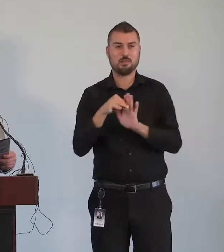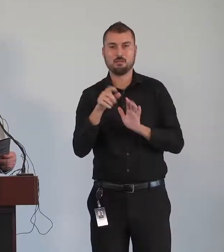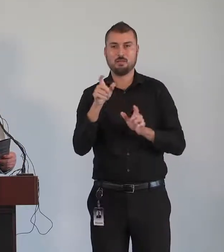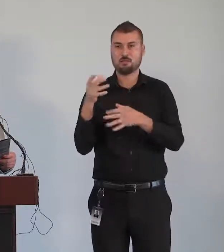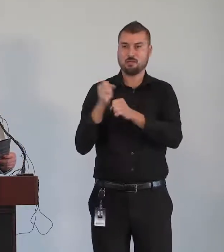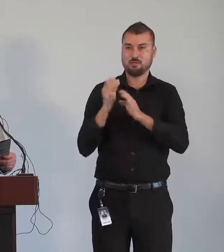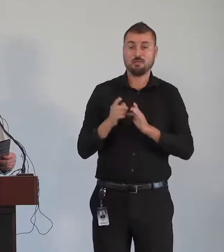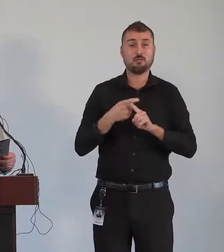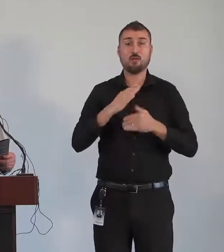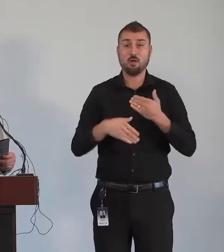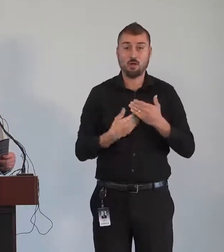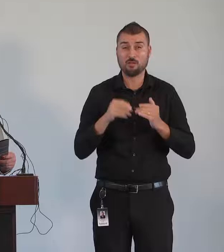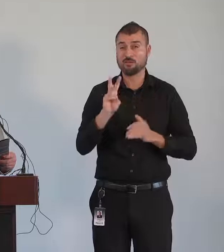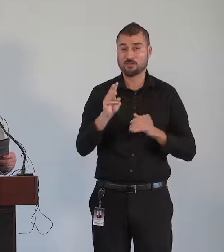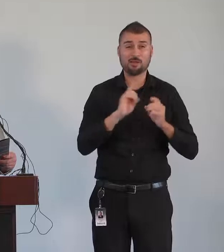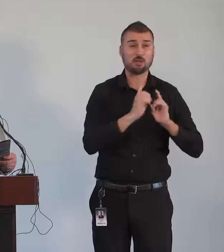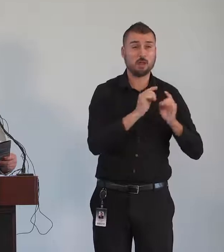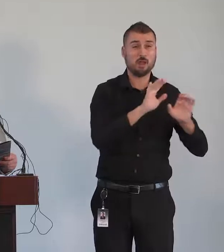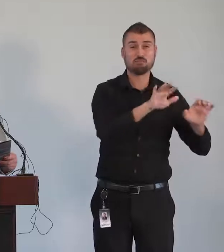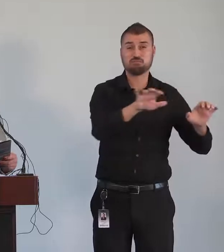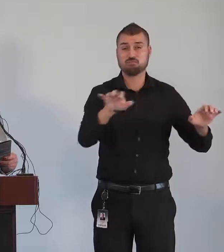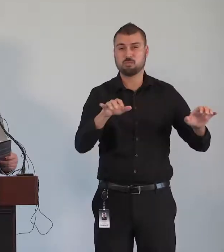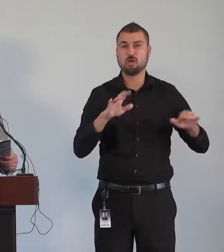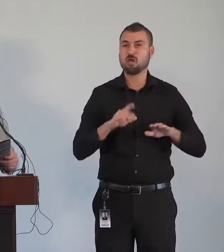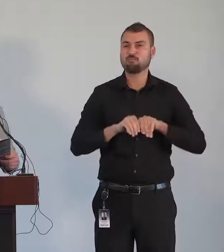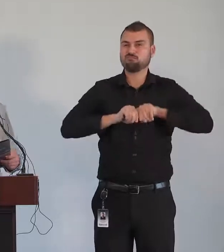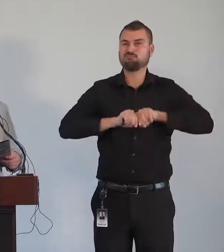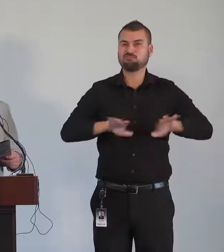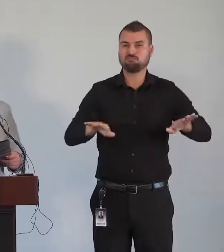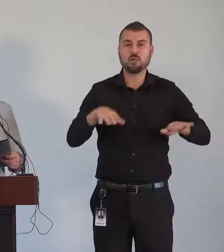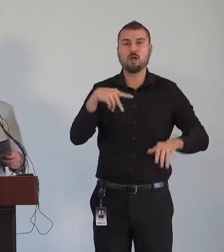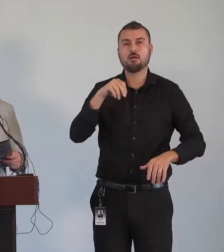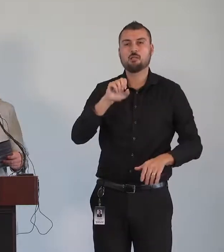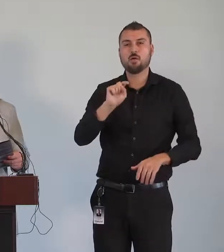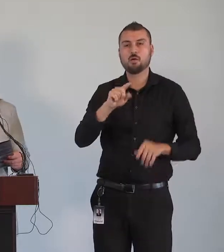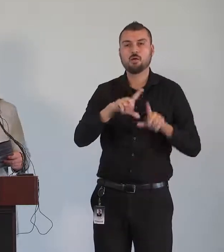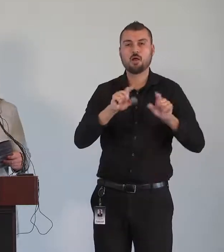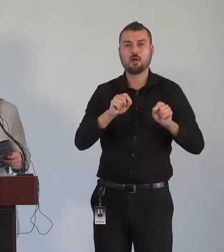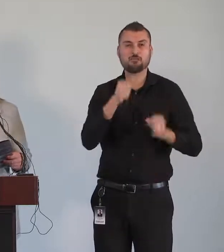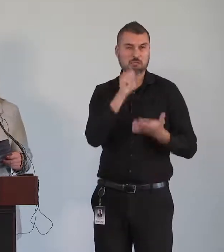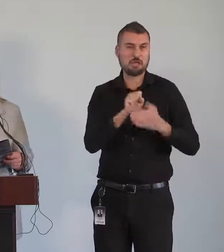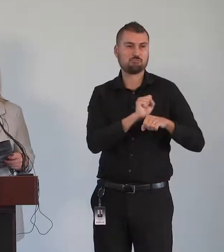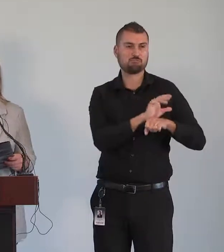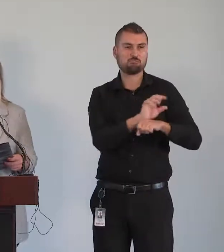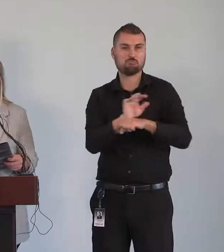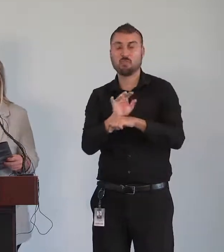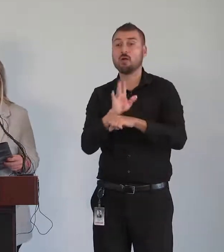los seis distritos recibirán postales en el correo individualmente las personas seleccionadas para